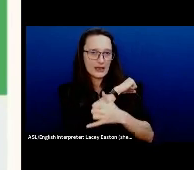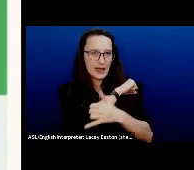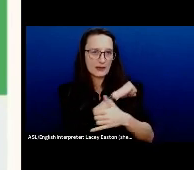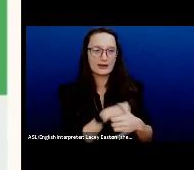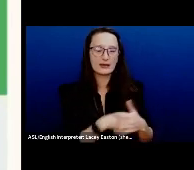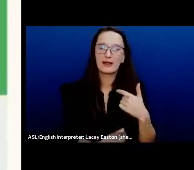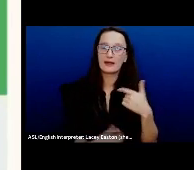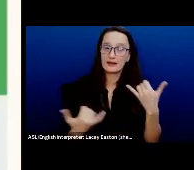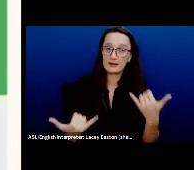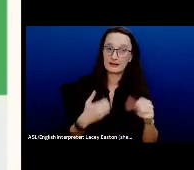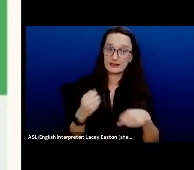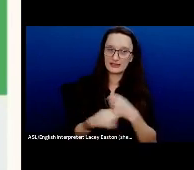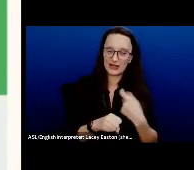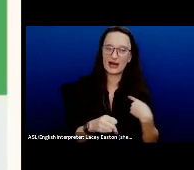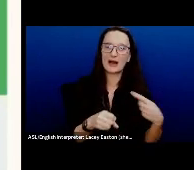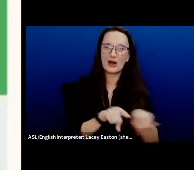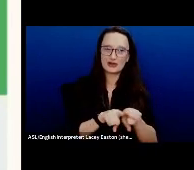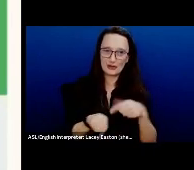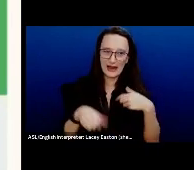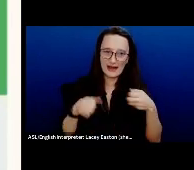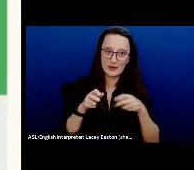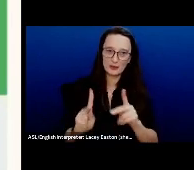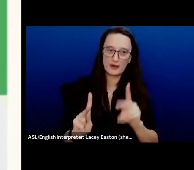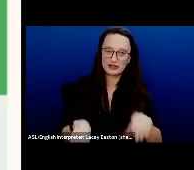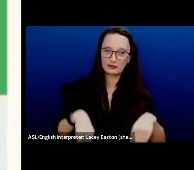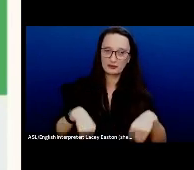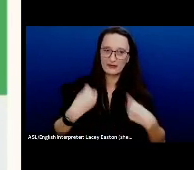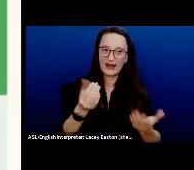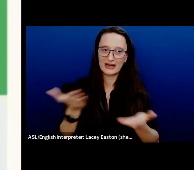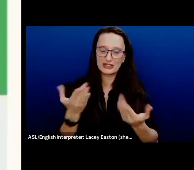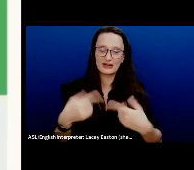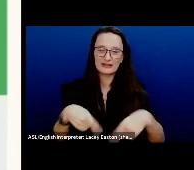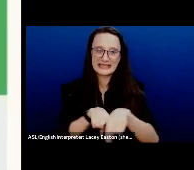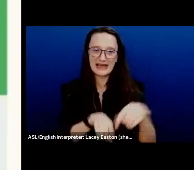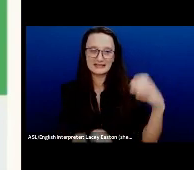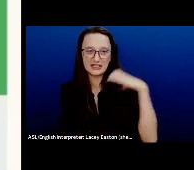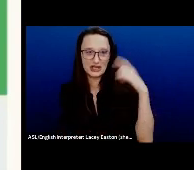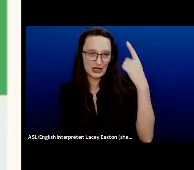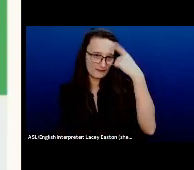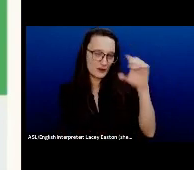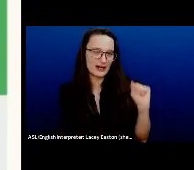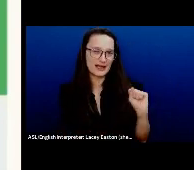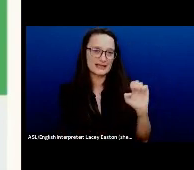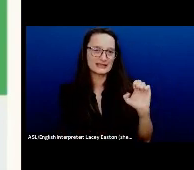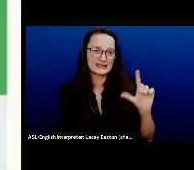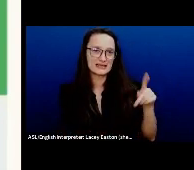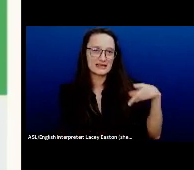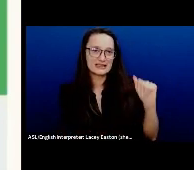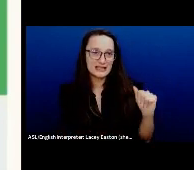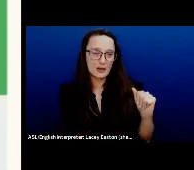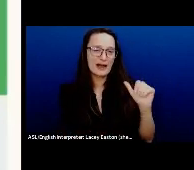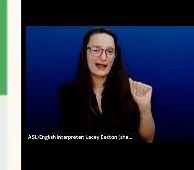servir como presidente de los administradores de los SELPA de California, una asociación sin fines de lucro compuesta por